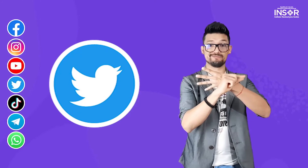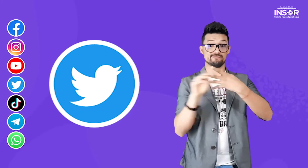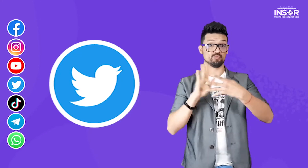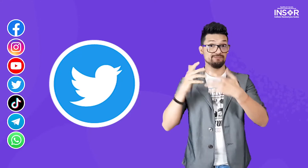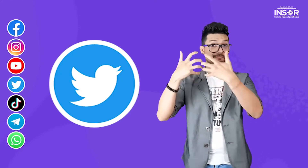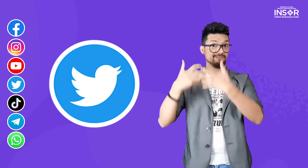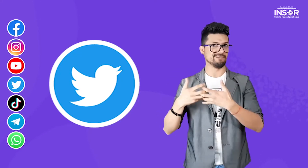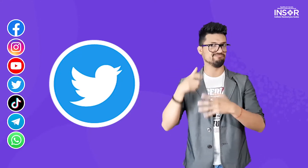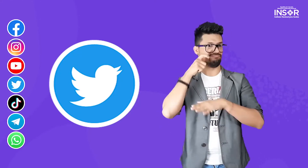En Twitter